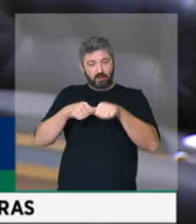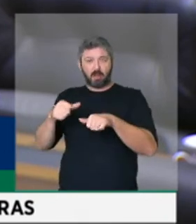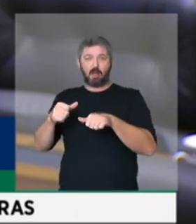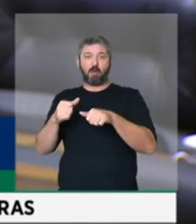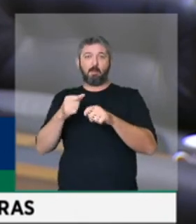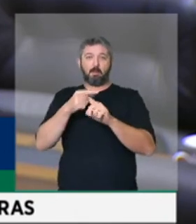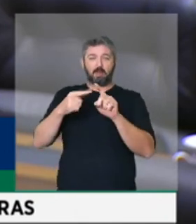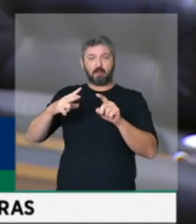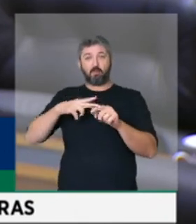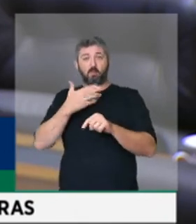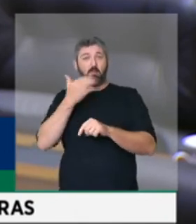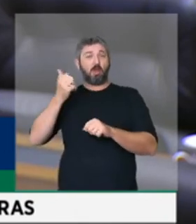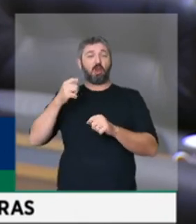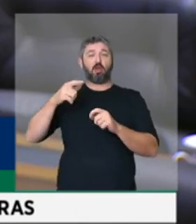GOVERNO. FOI UM TEXTO TRABALHADO DESDE O GOVERNO DO